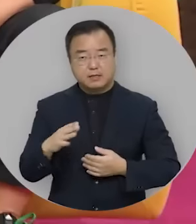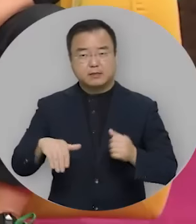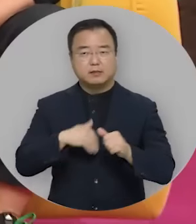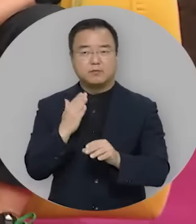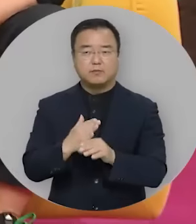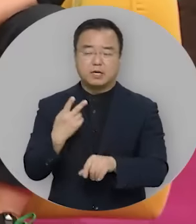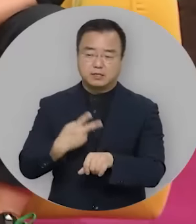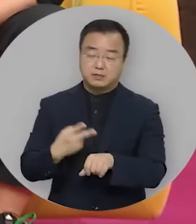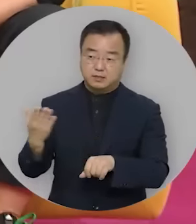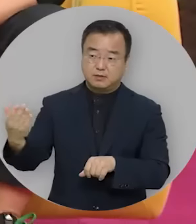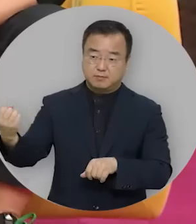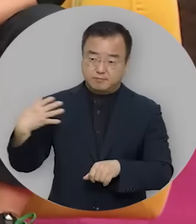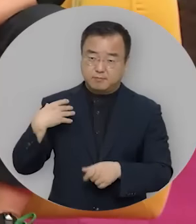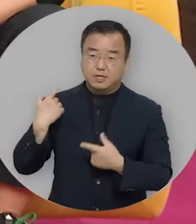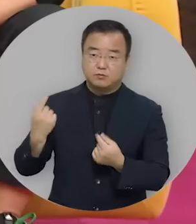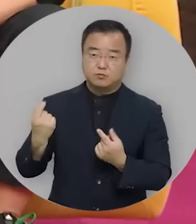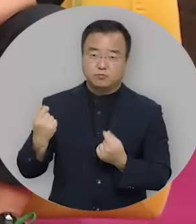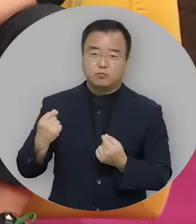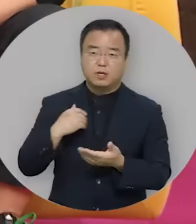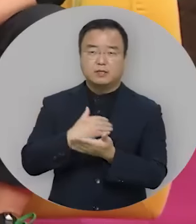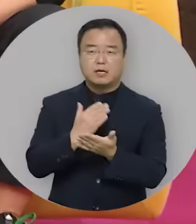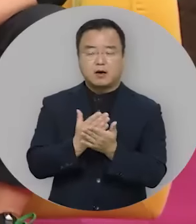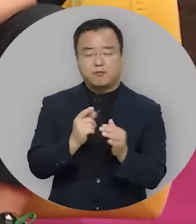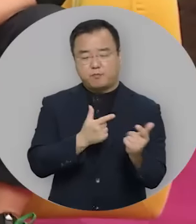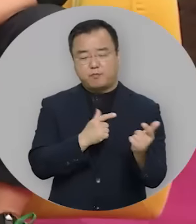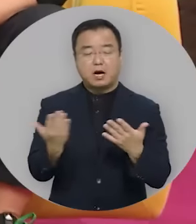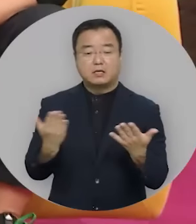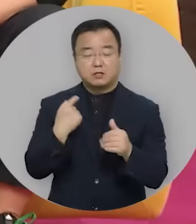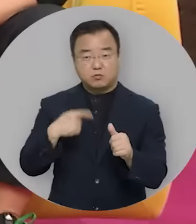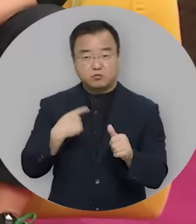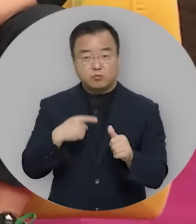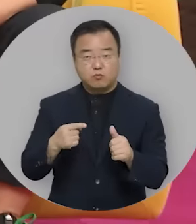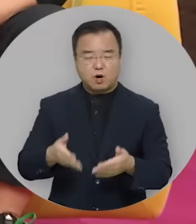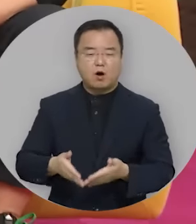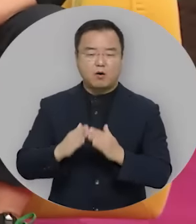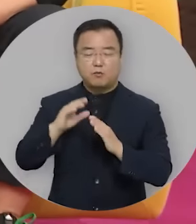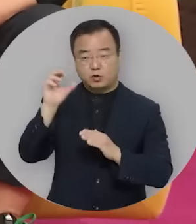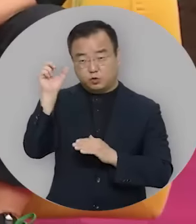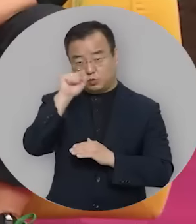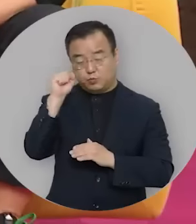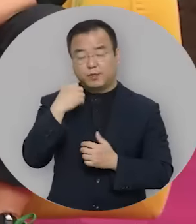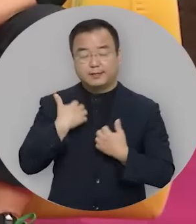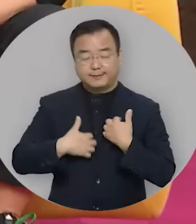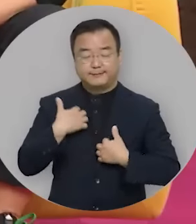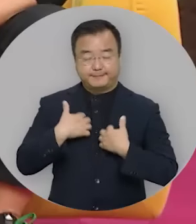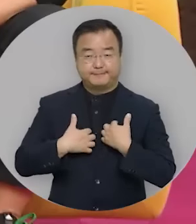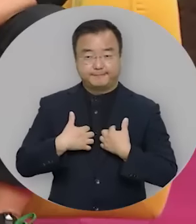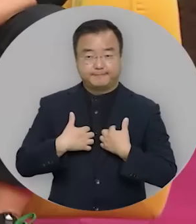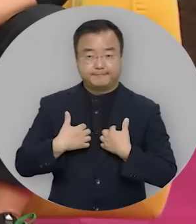선생님이 오늘 해주시는 말씀을 들으니 너무 다양한 것들이 이제 생기는 것 같아서 기쁘긴 하나